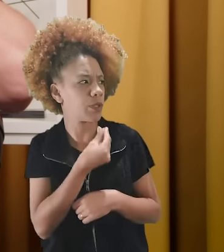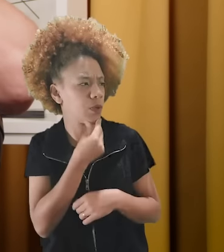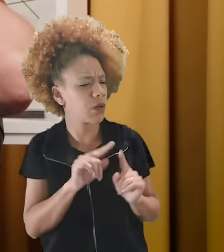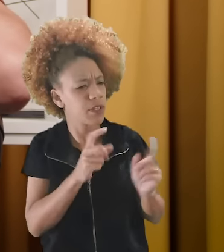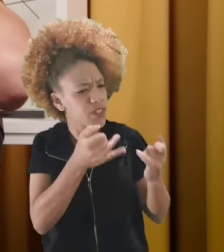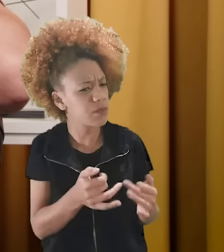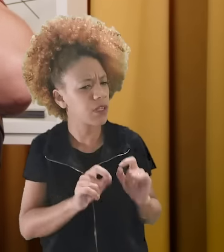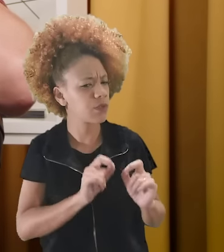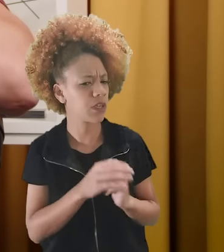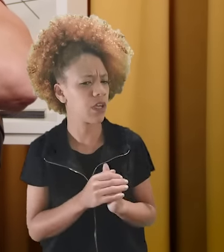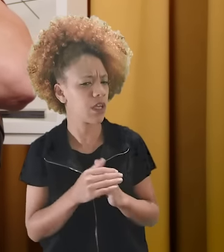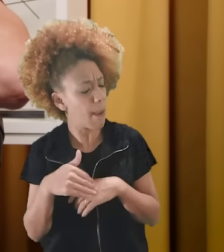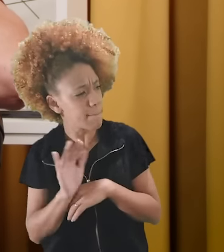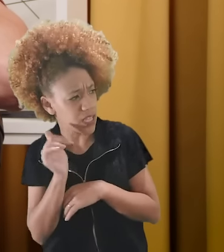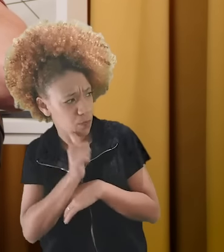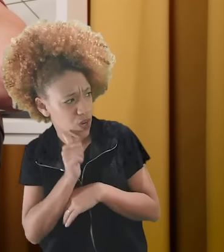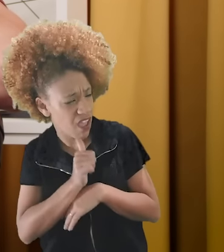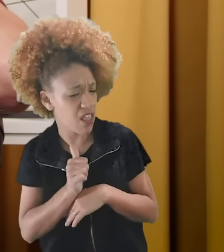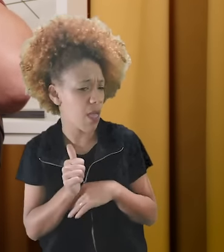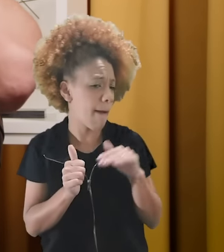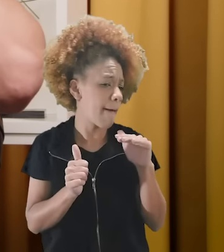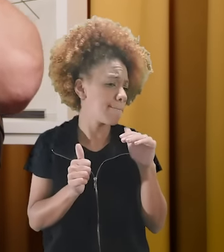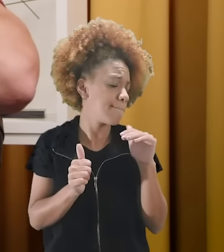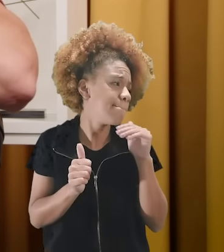mas você tá me falando que então que é que é mais mulher do que homem cara ISO interessante é chega